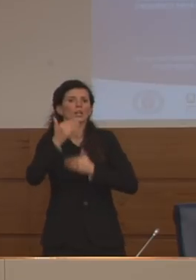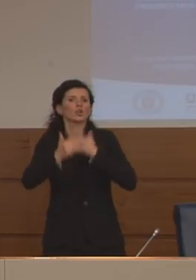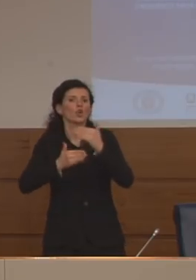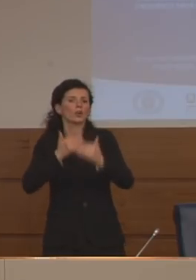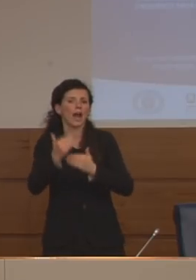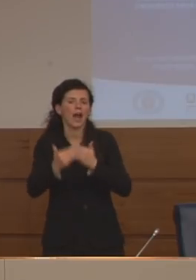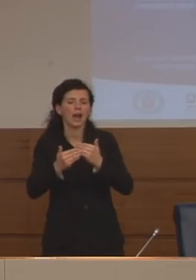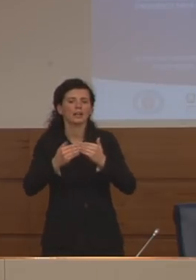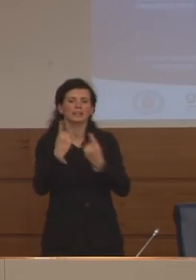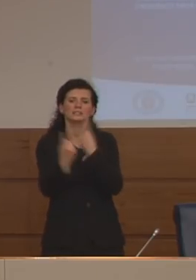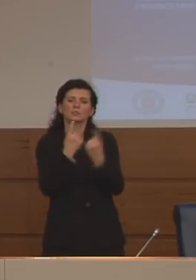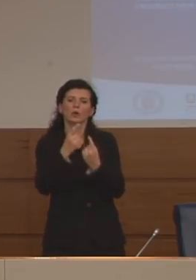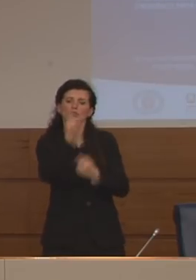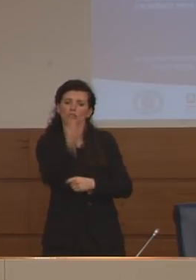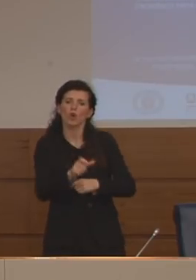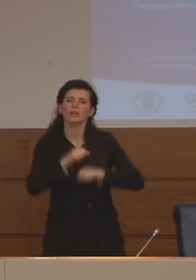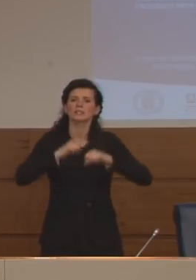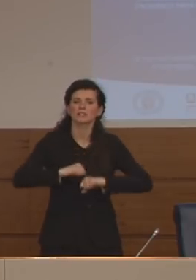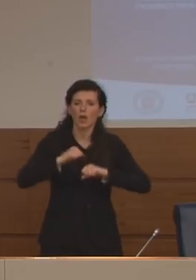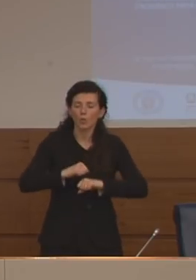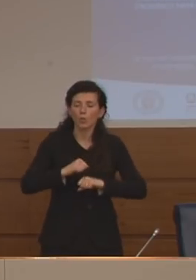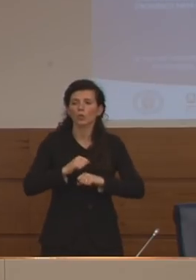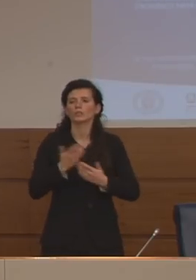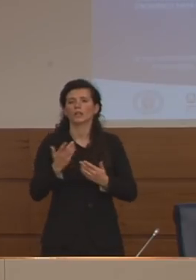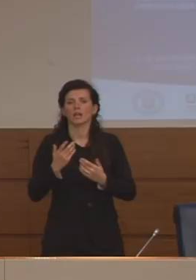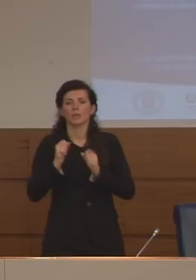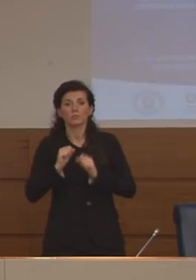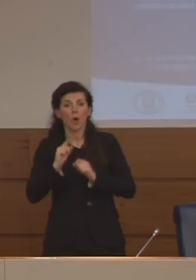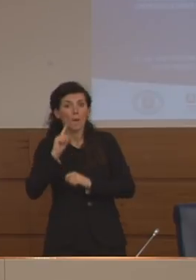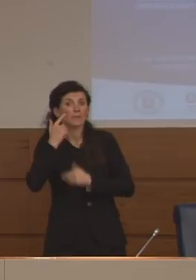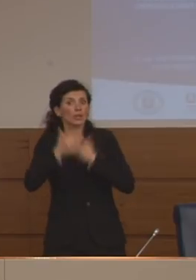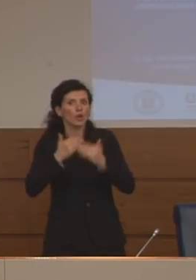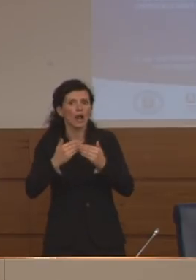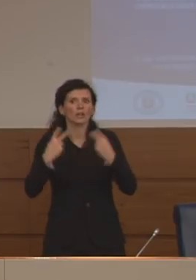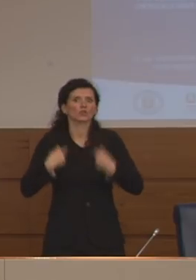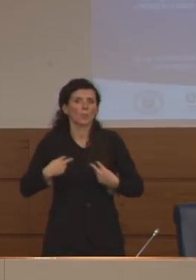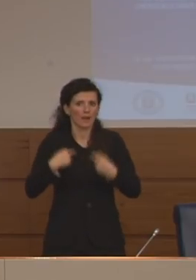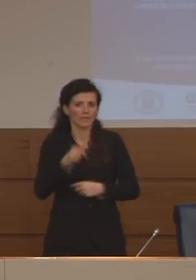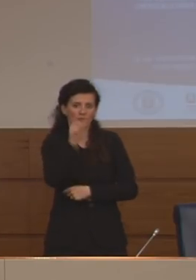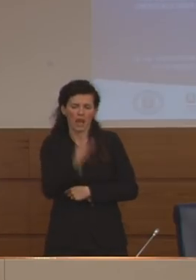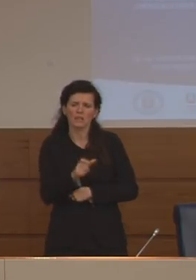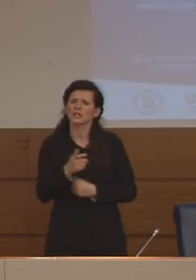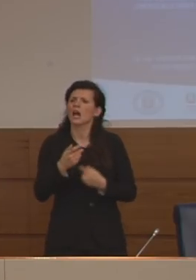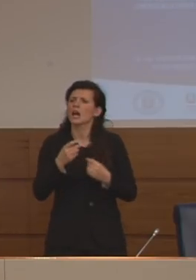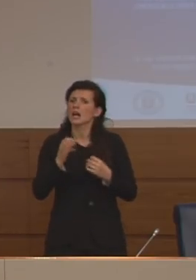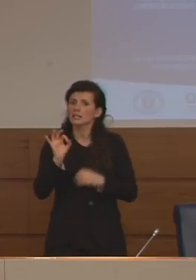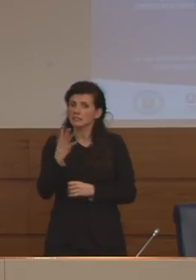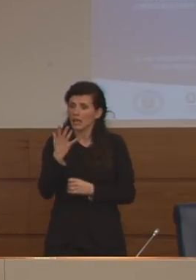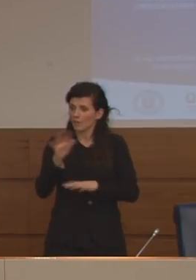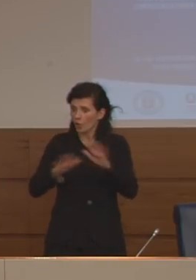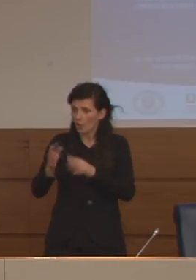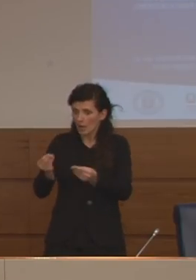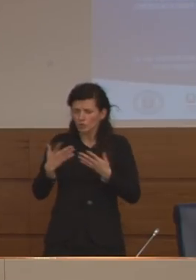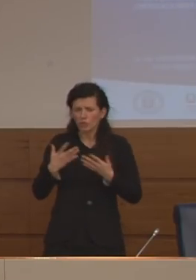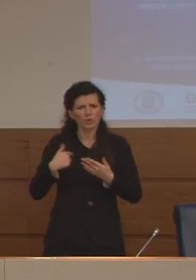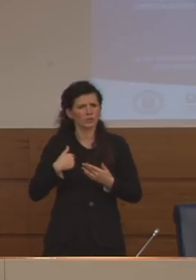salute o di sopravvivenza, credo che sarà sicuramente e tempestivamente comunicato. Però bisogna avere un po' di pazienza.